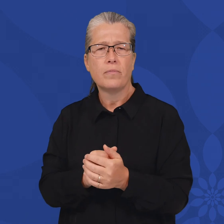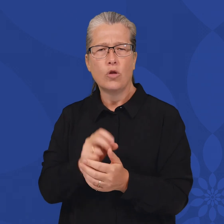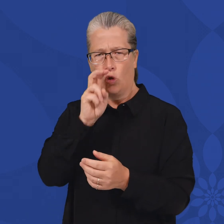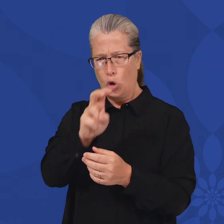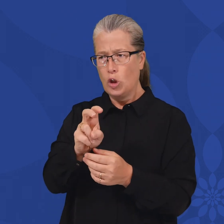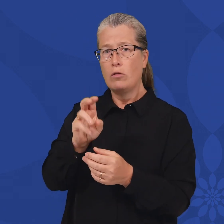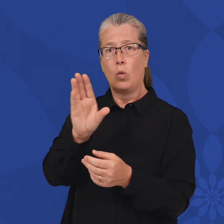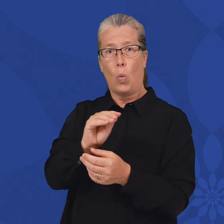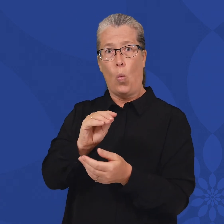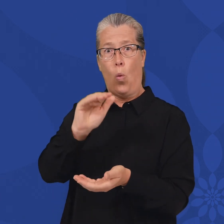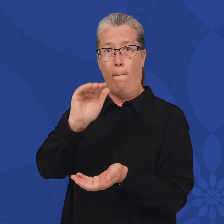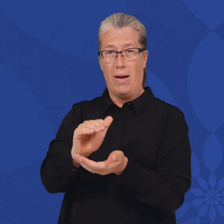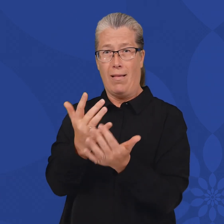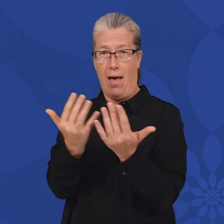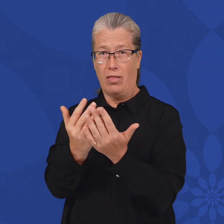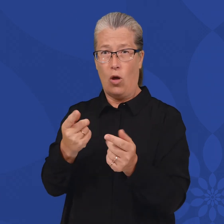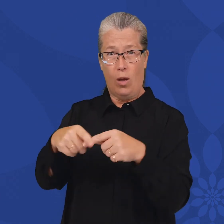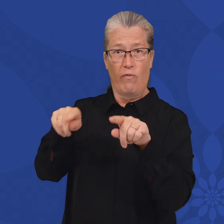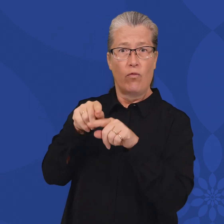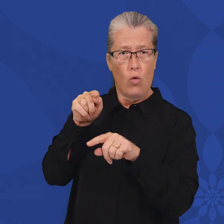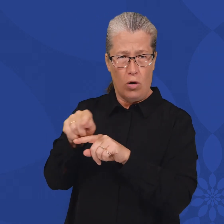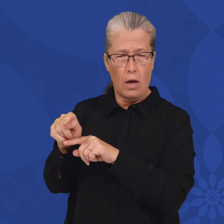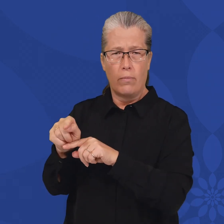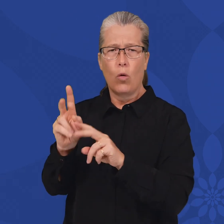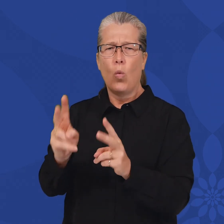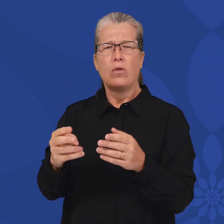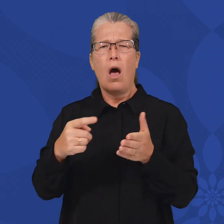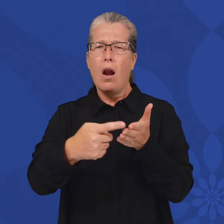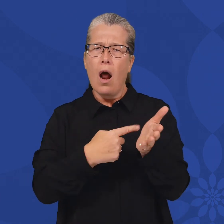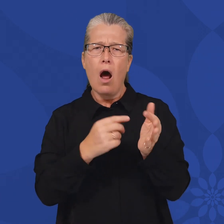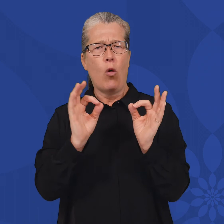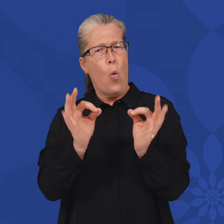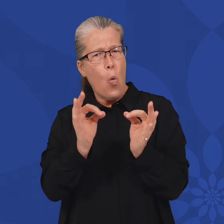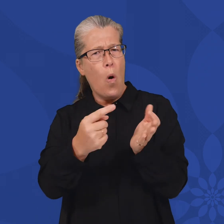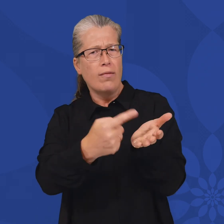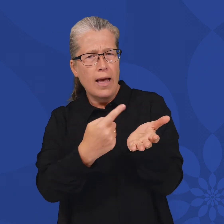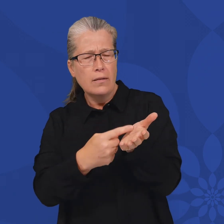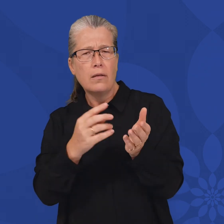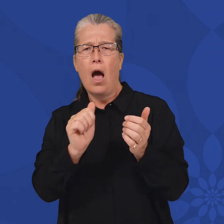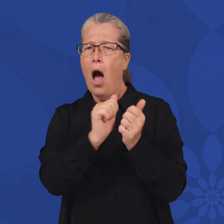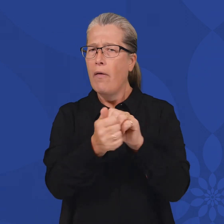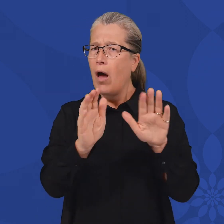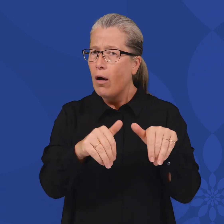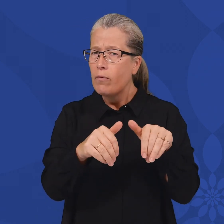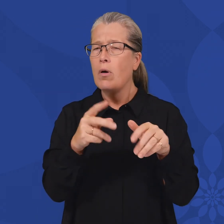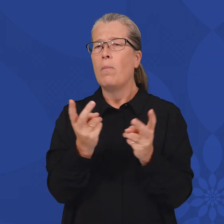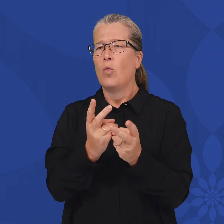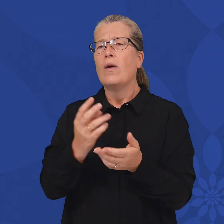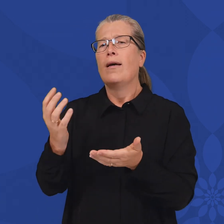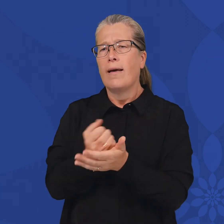Att det tas färre tester och att testnings- kriterierna ändrats har lett till att -